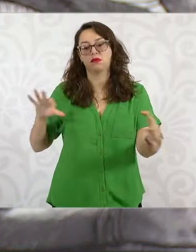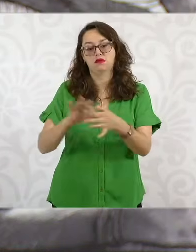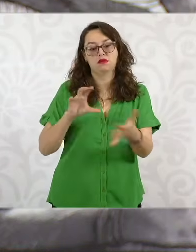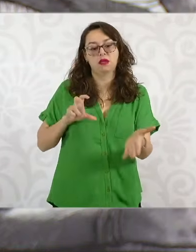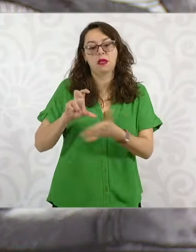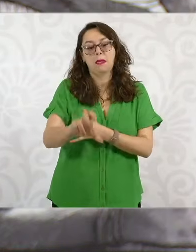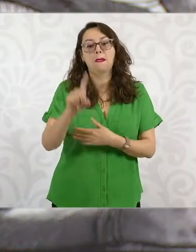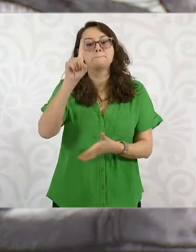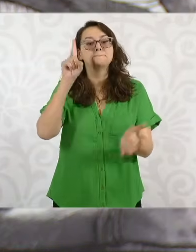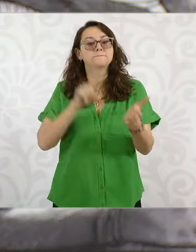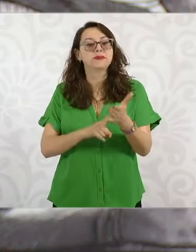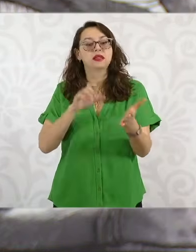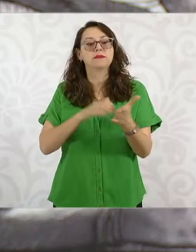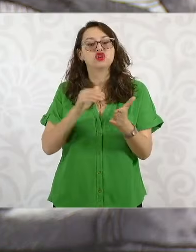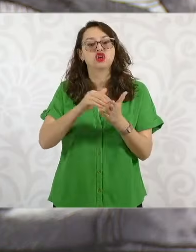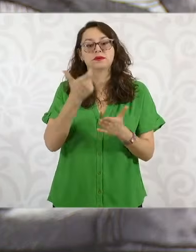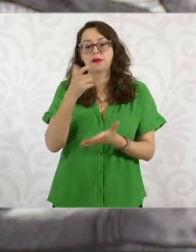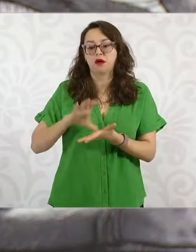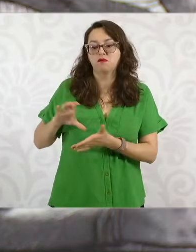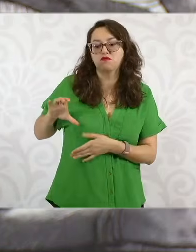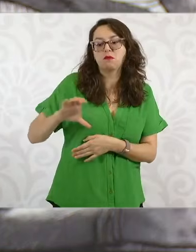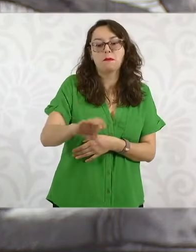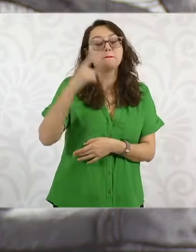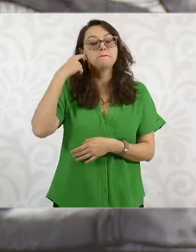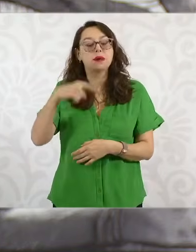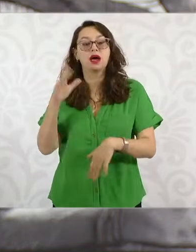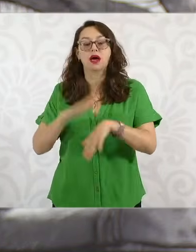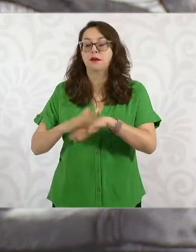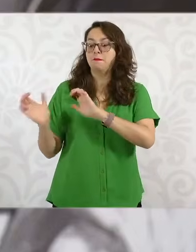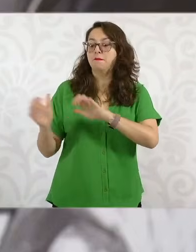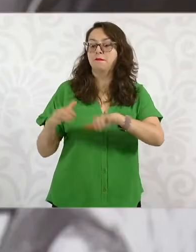millones de pesos que contribuirán a generar más empleo en el país en los próximos 4 años.